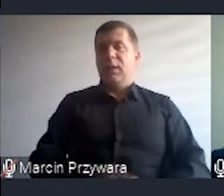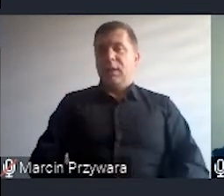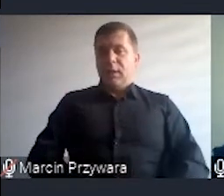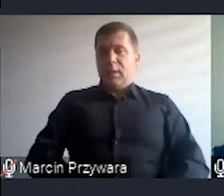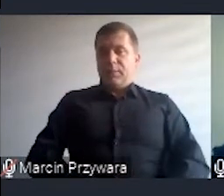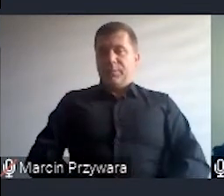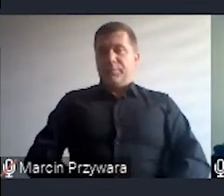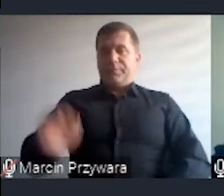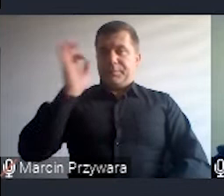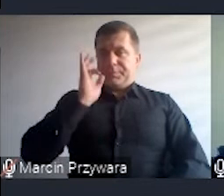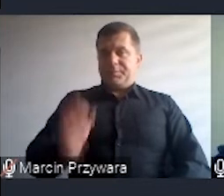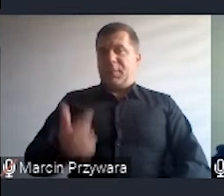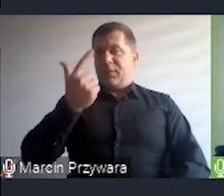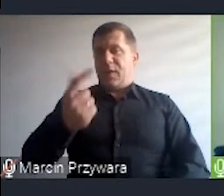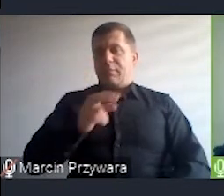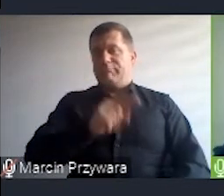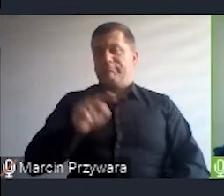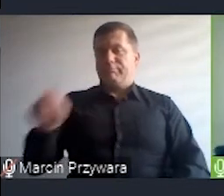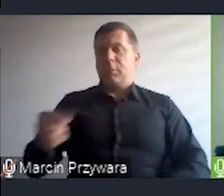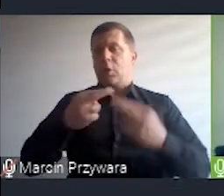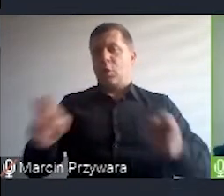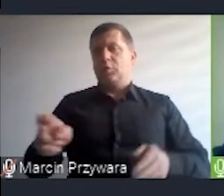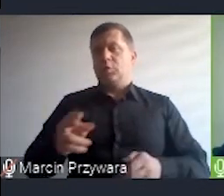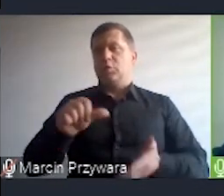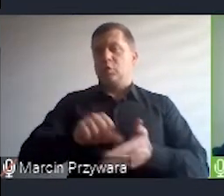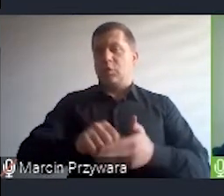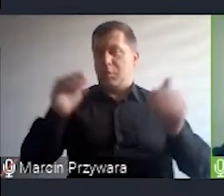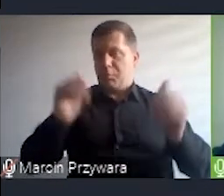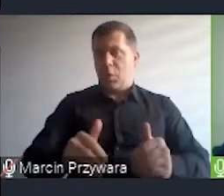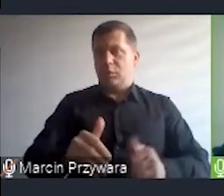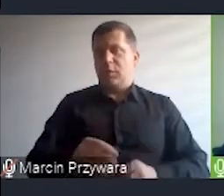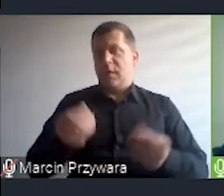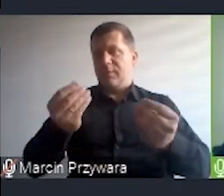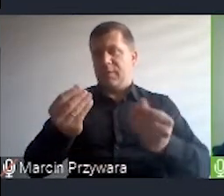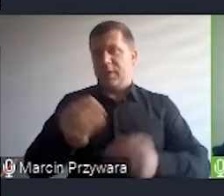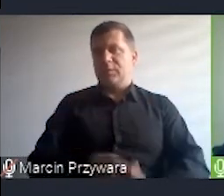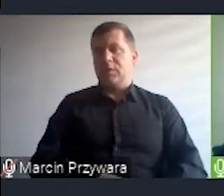Dobrze. Czyli dwa rodzaje środków, które możemy finansować.